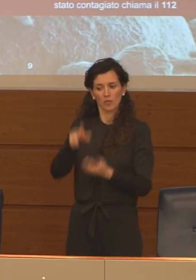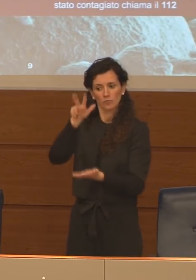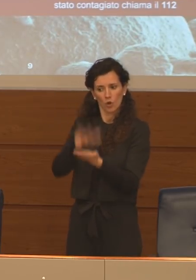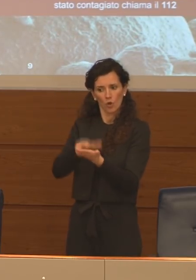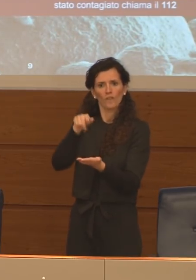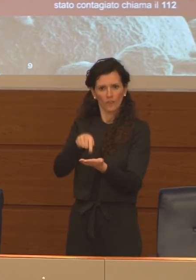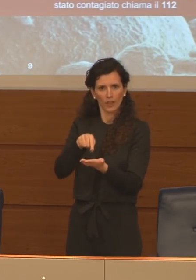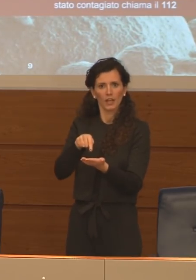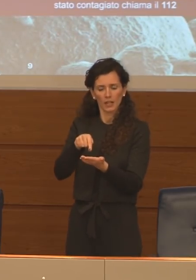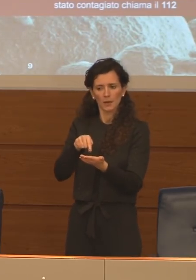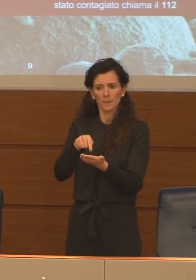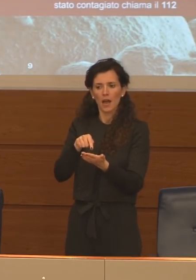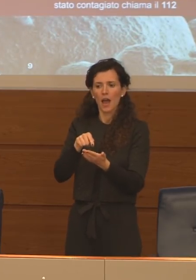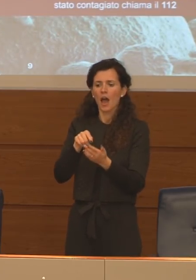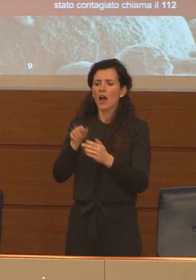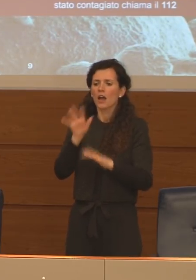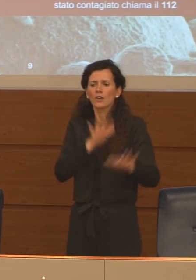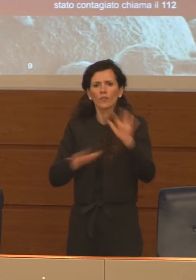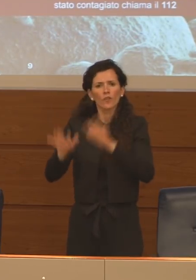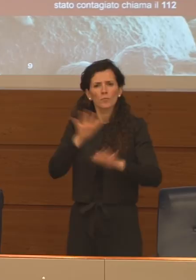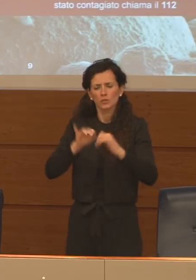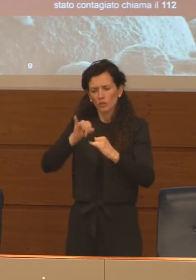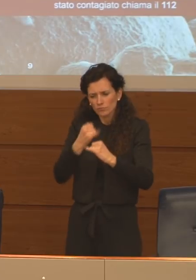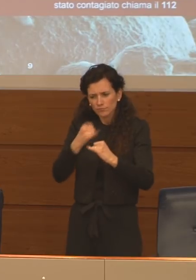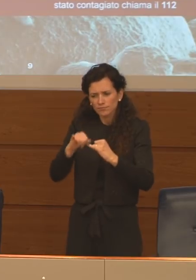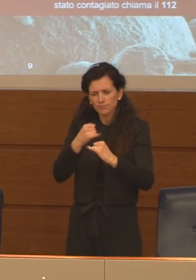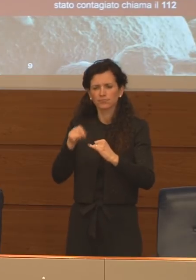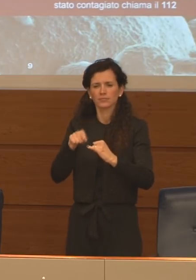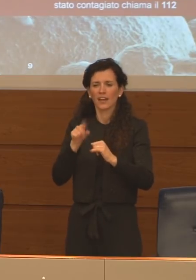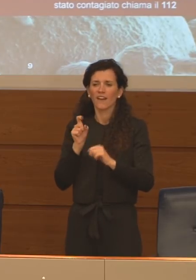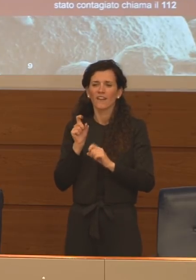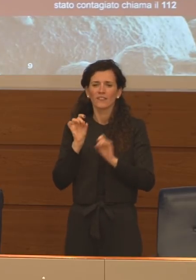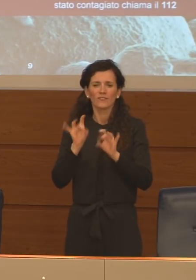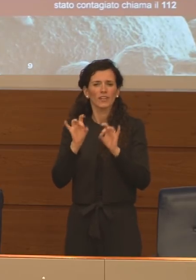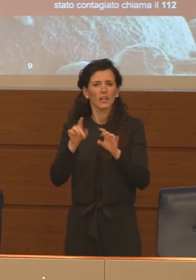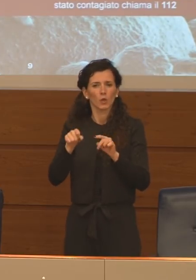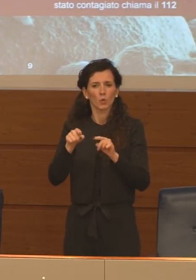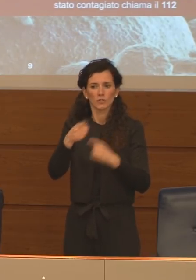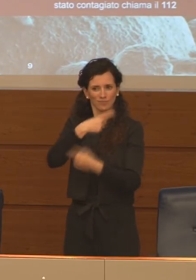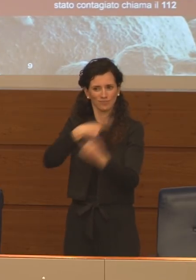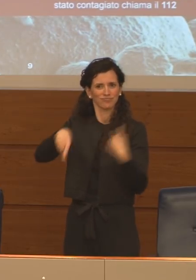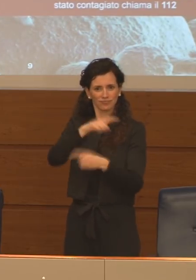informazioni specifiche sul virus circolante e anche questa è una preziosa